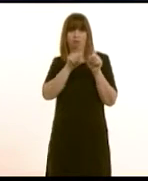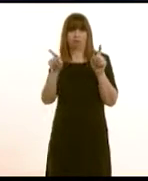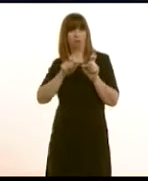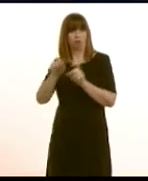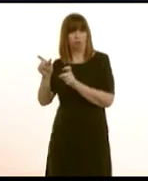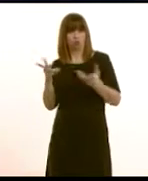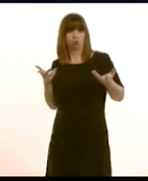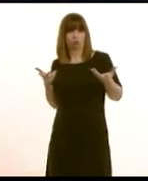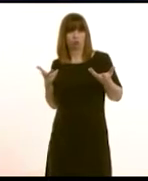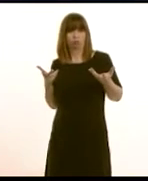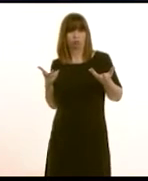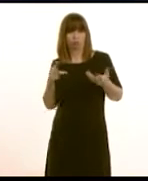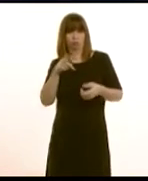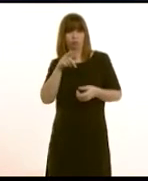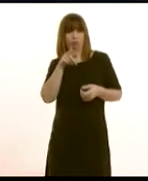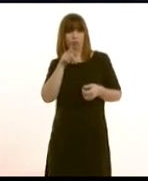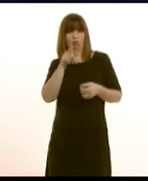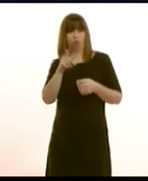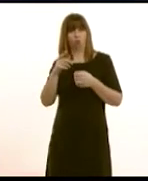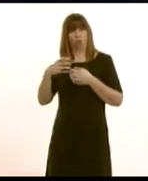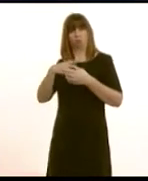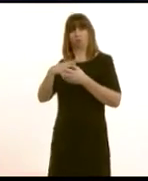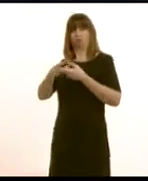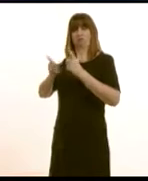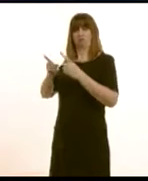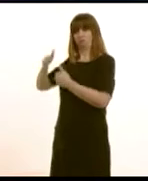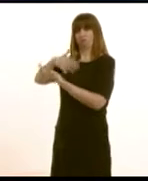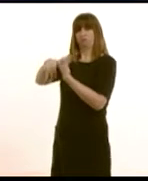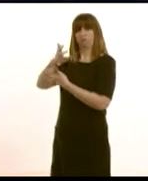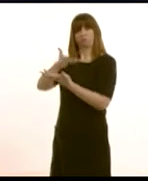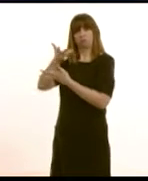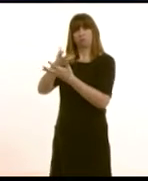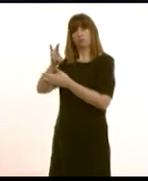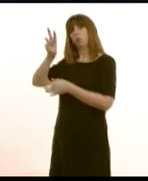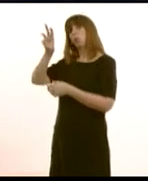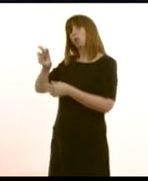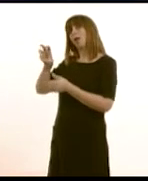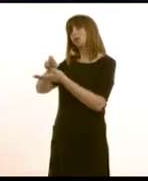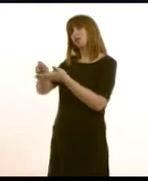‚ír Swyddfa Gymreig yn ogystal ‚ír swyddfa drafnidiaeth? Achos mae Alun Cairns, Gweinidog